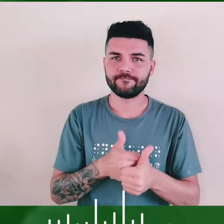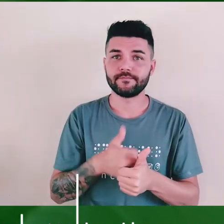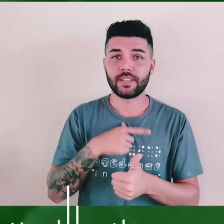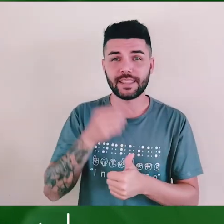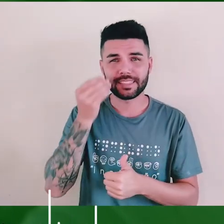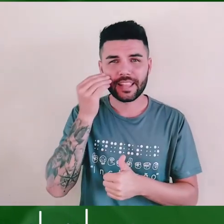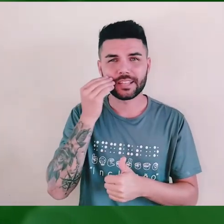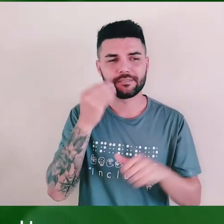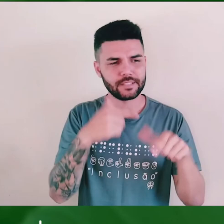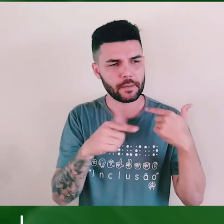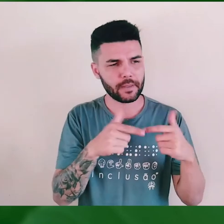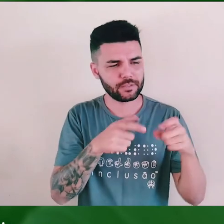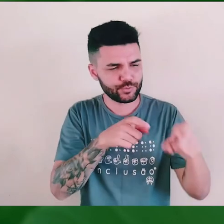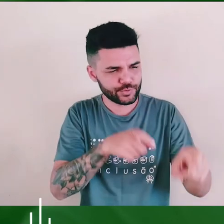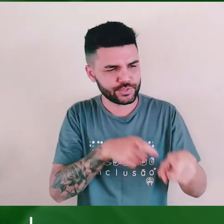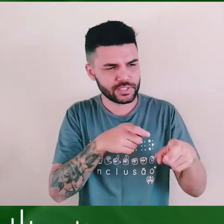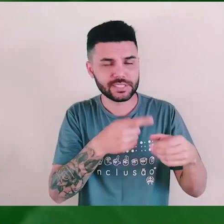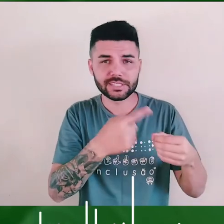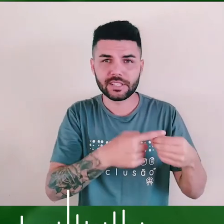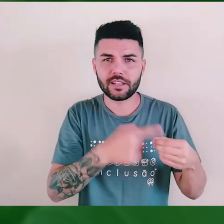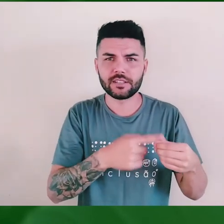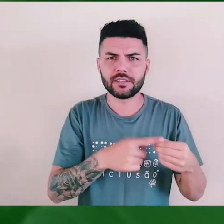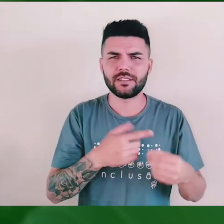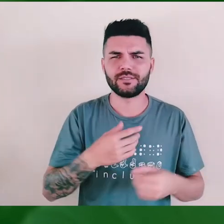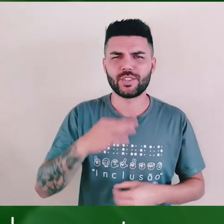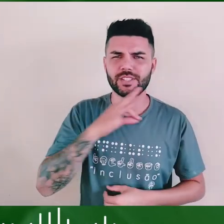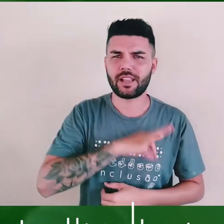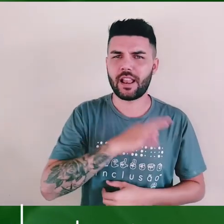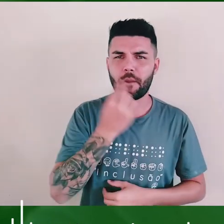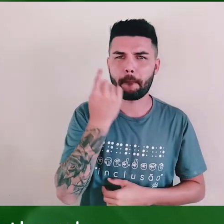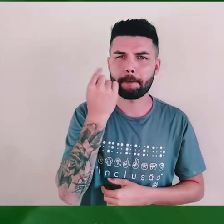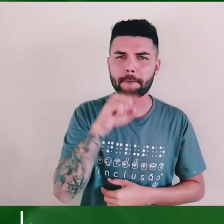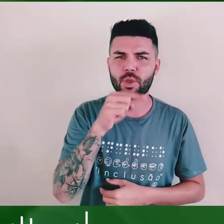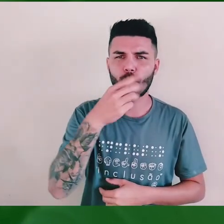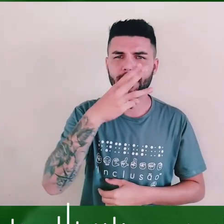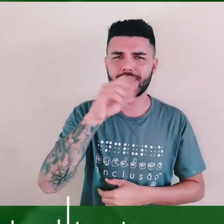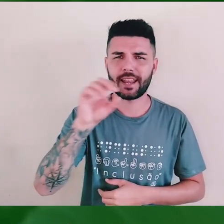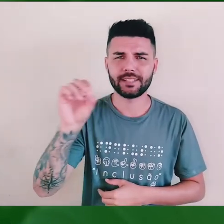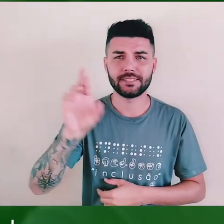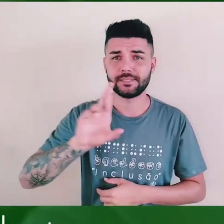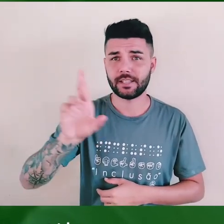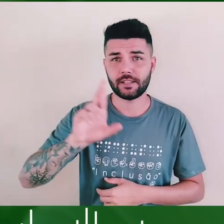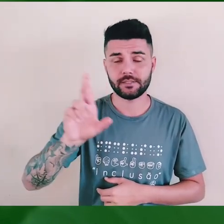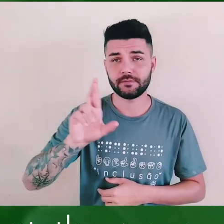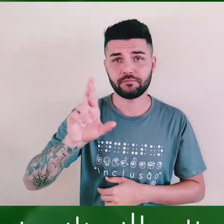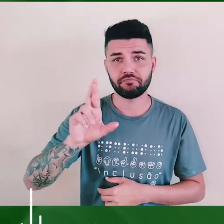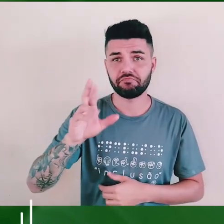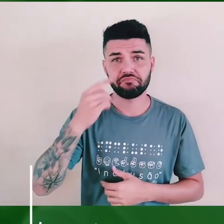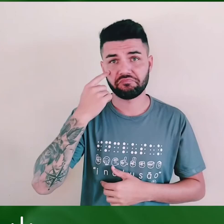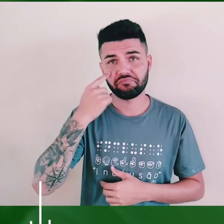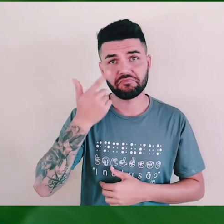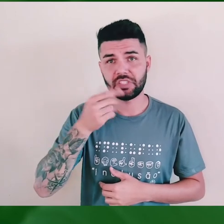salário de 1300 reais e morava em um alojamento que o salário assim não dava para nada,